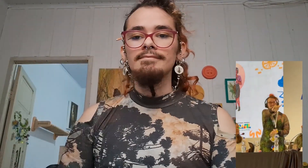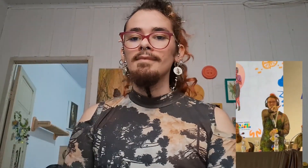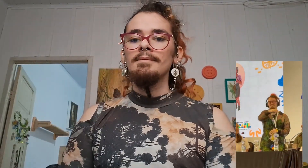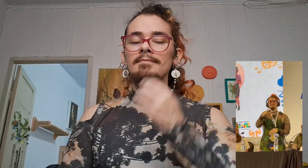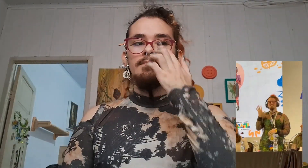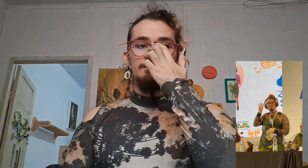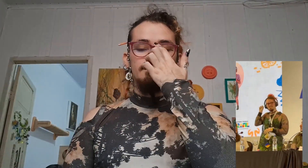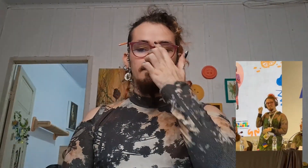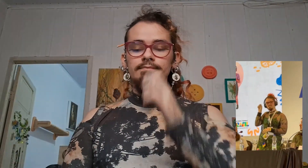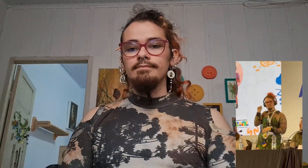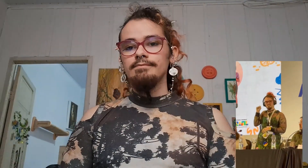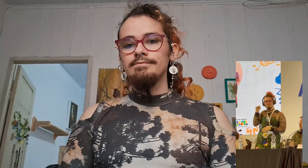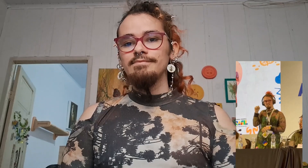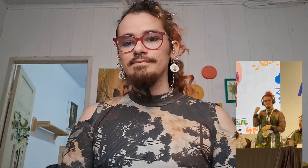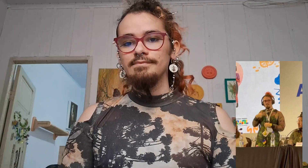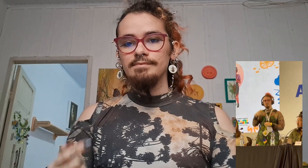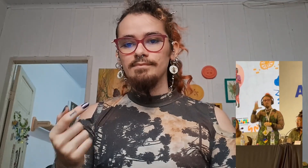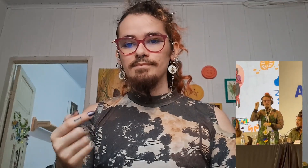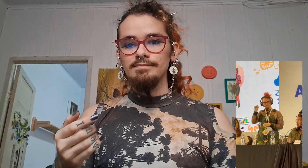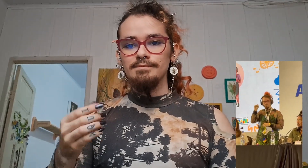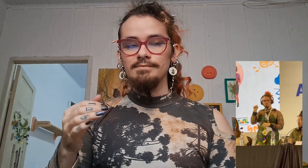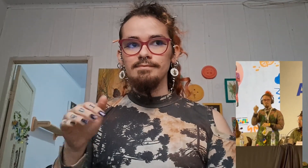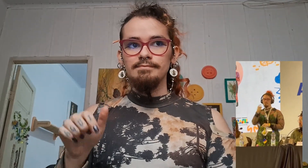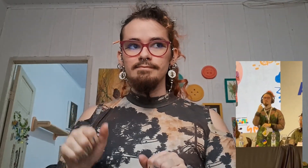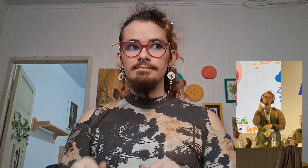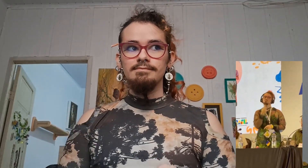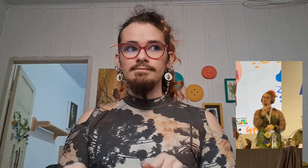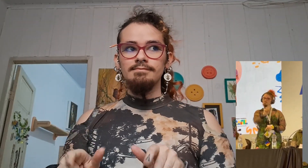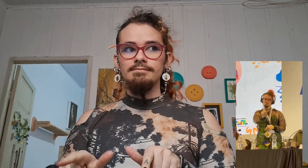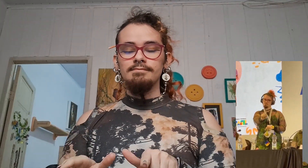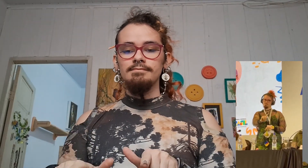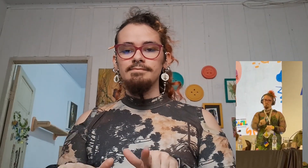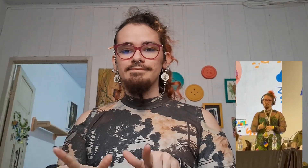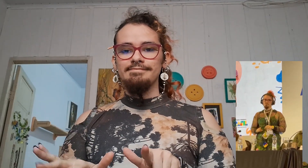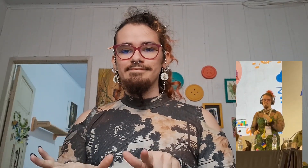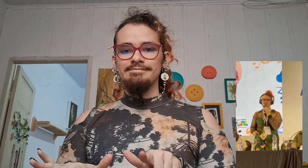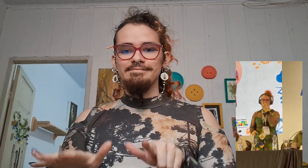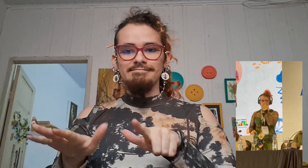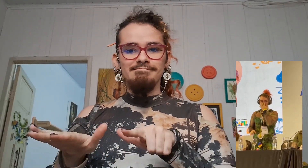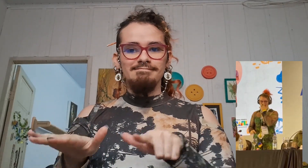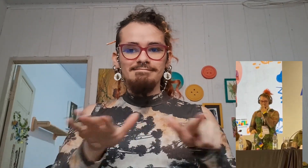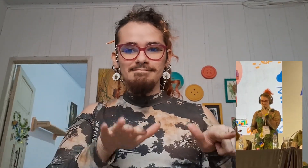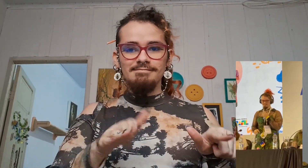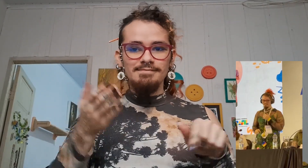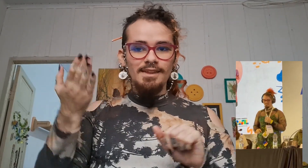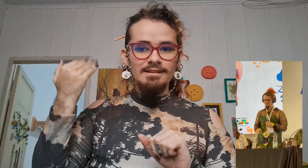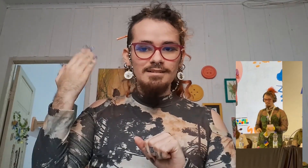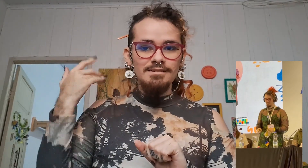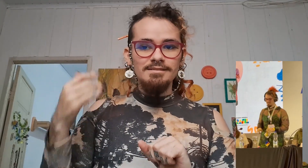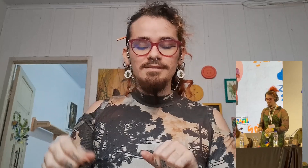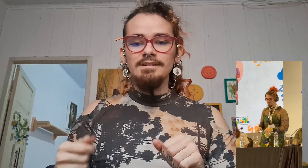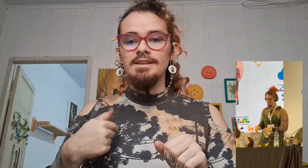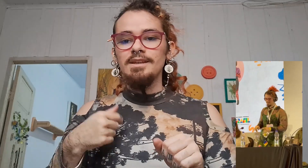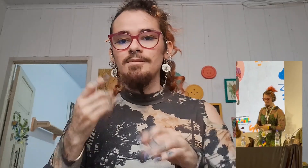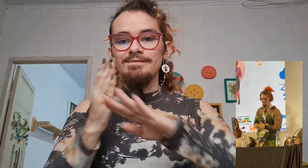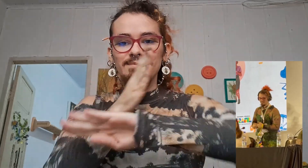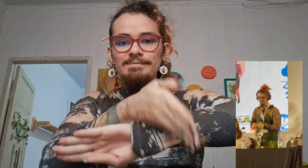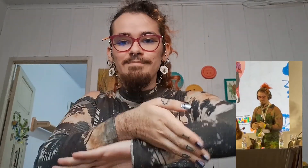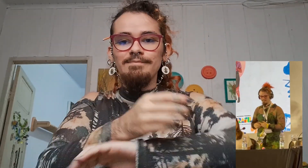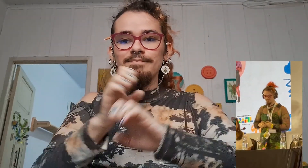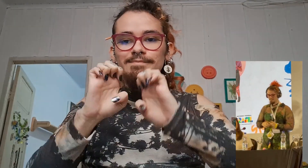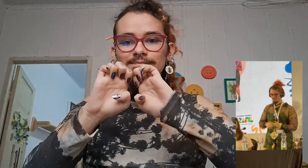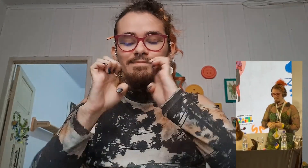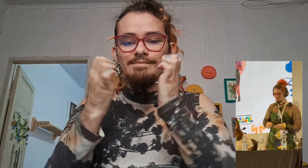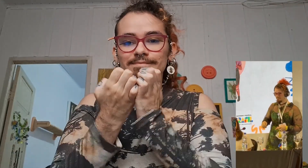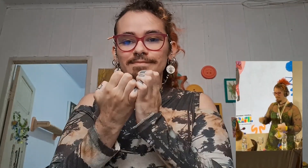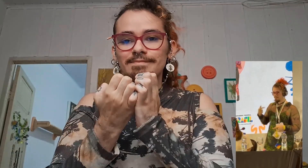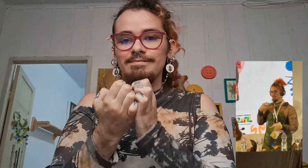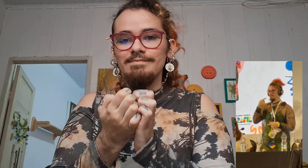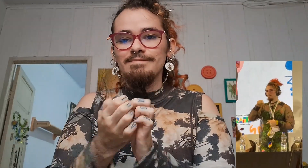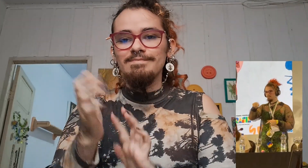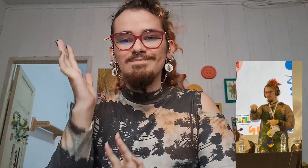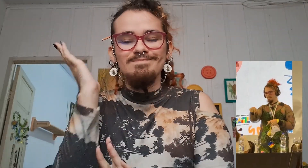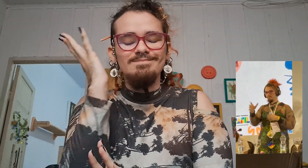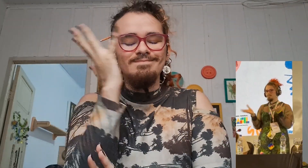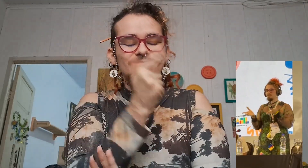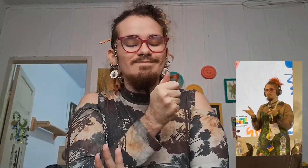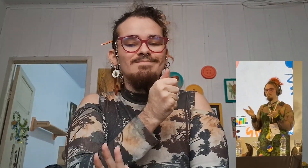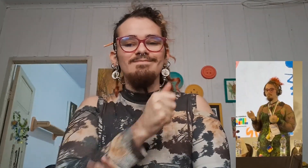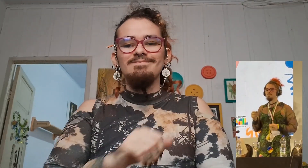semana passada eu participei de um evento lindo!